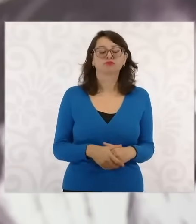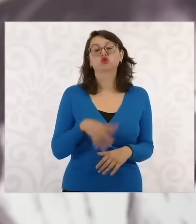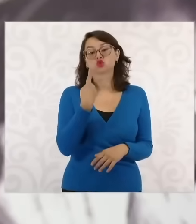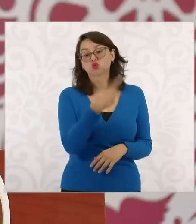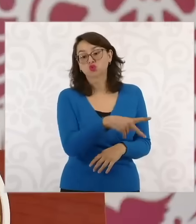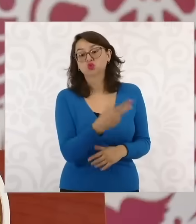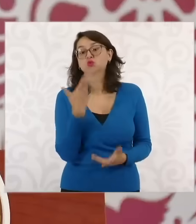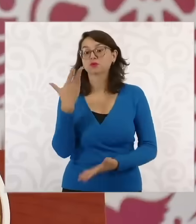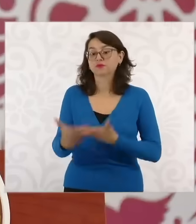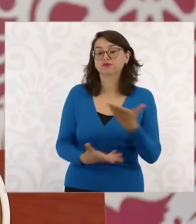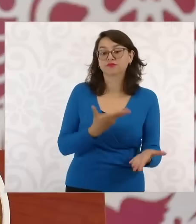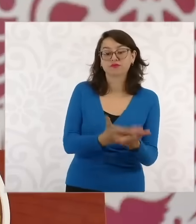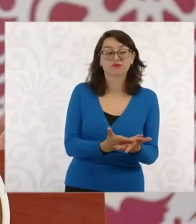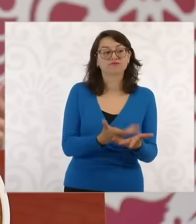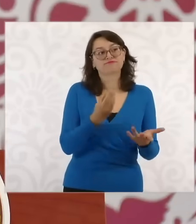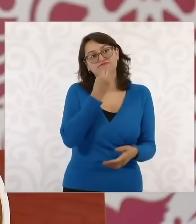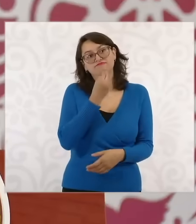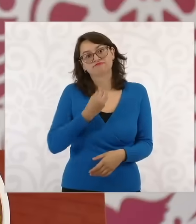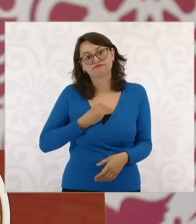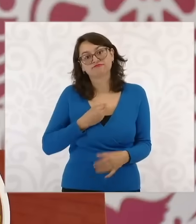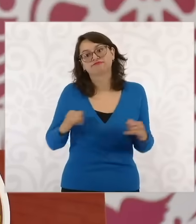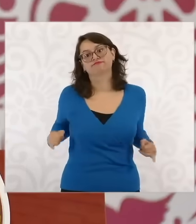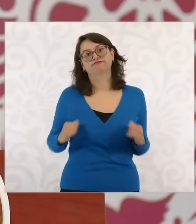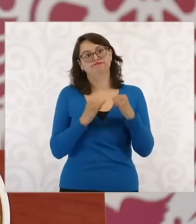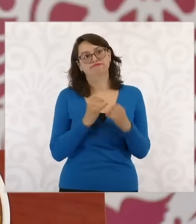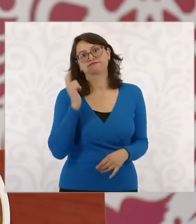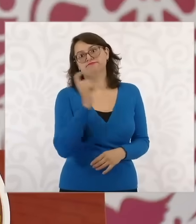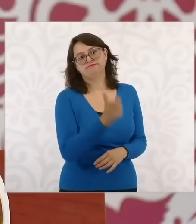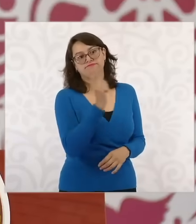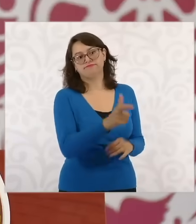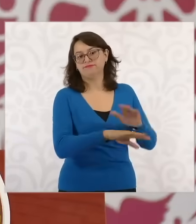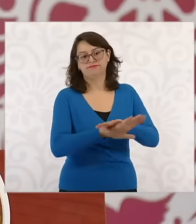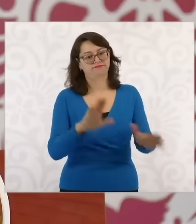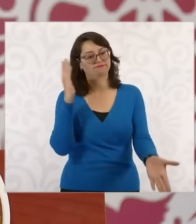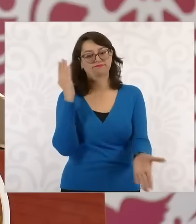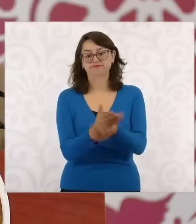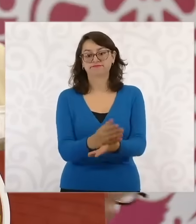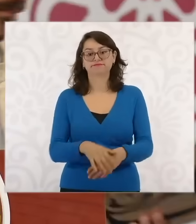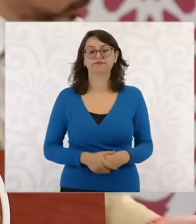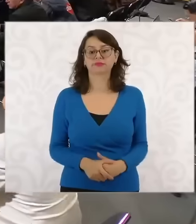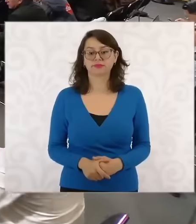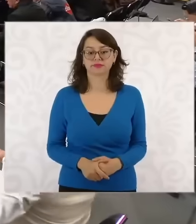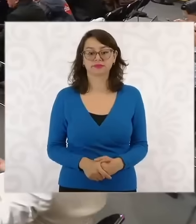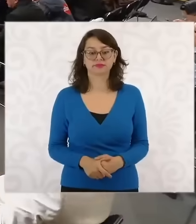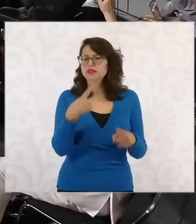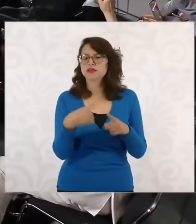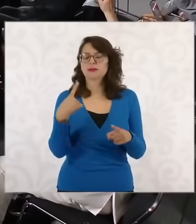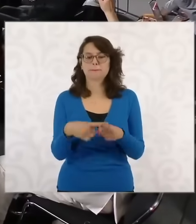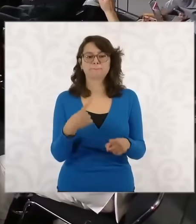podían las instituciones salirse de él, pero bueno, eso está por terminarse muy pronto.